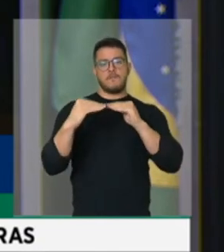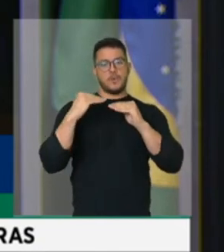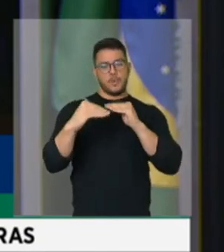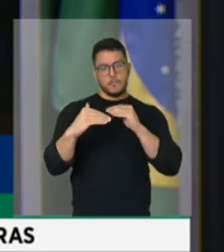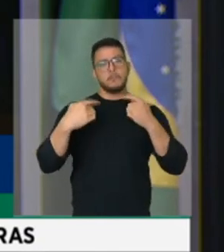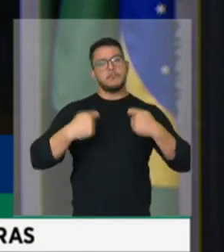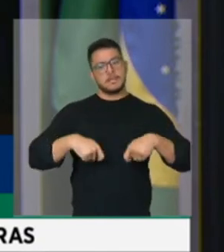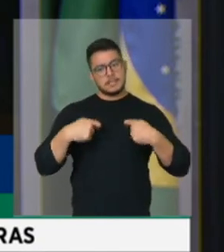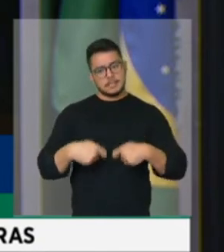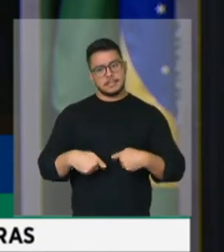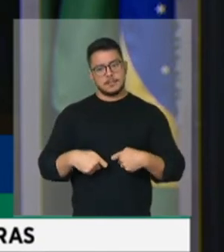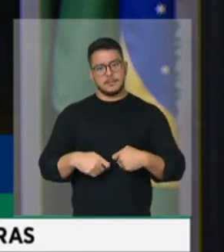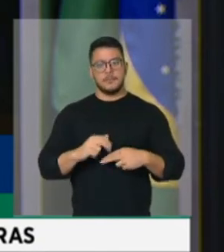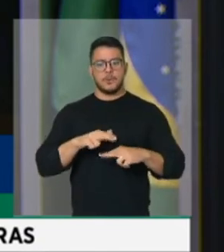PORTANTO, EU ACHO QUE O TEXTO PODE SER OBJETO DE AJUSTE NO